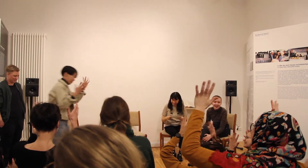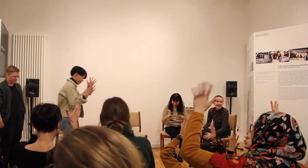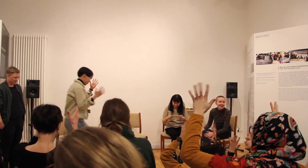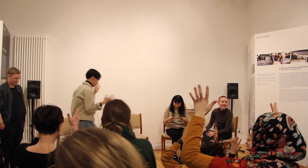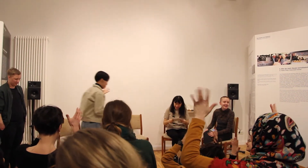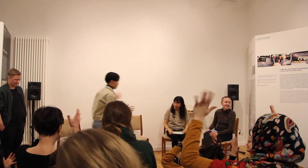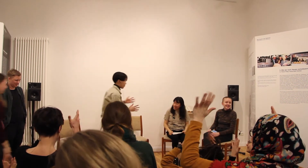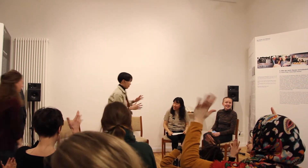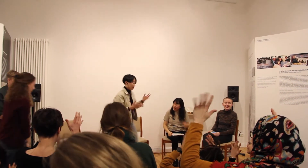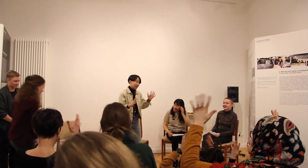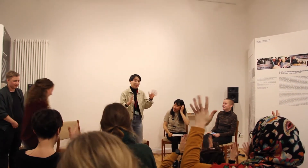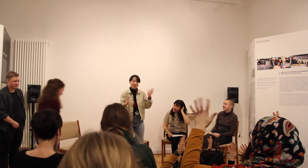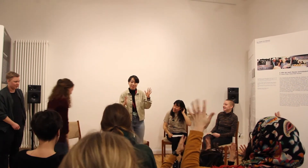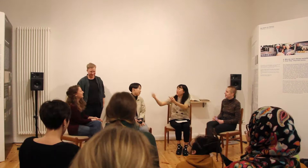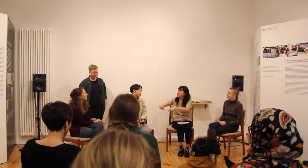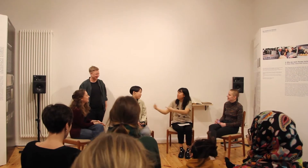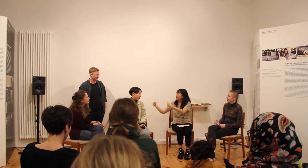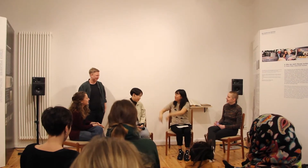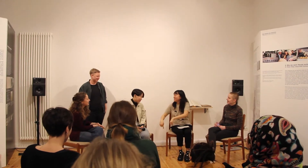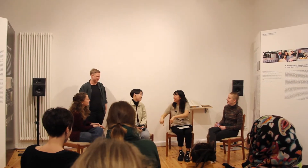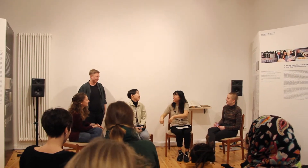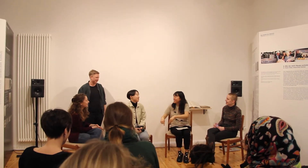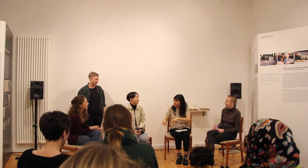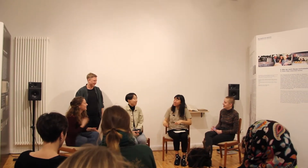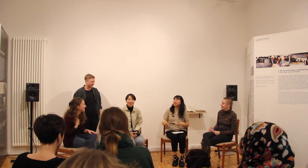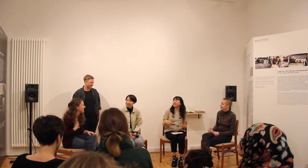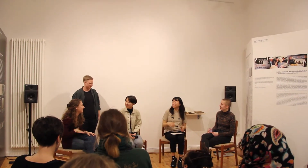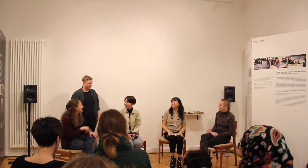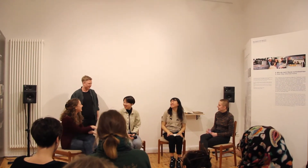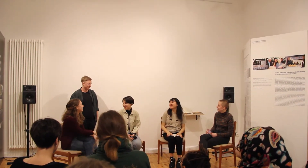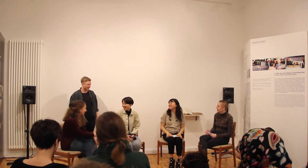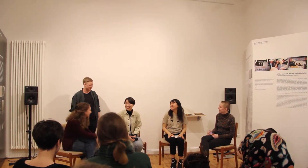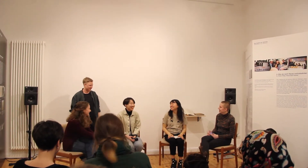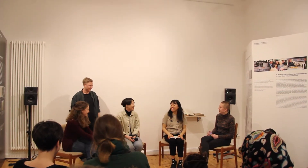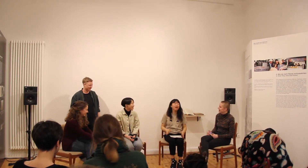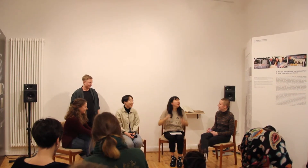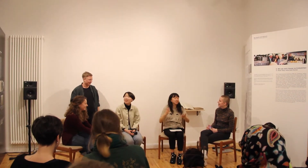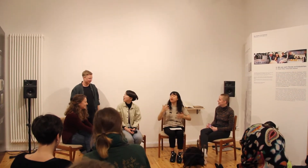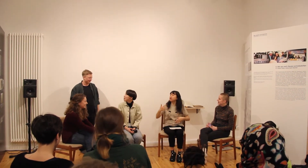Applaus für die beiden. Vielen lieben Dank, dass ihr heute gekommen seid. Ja sehr gerne.